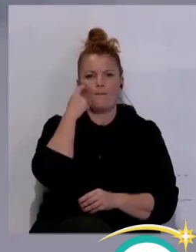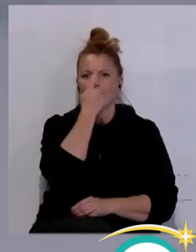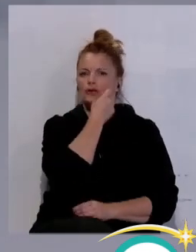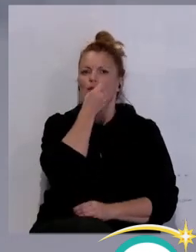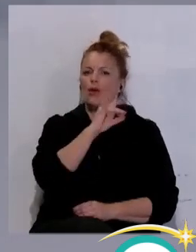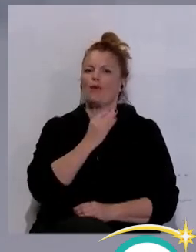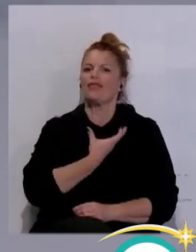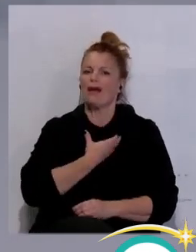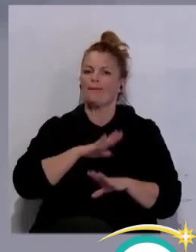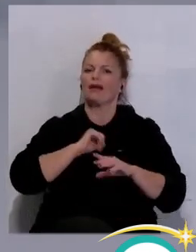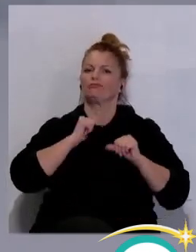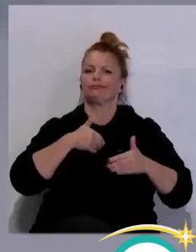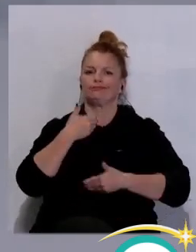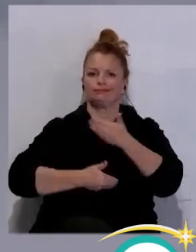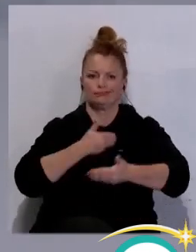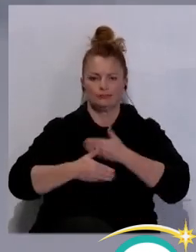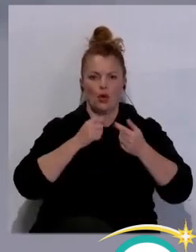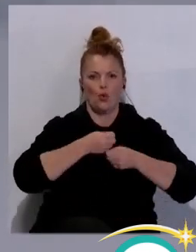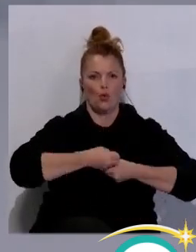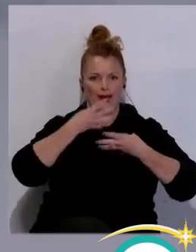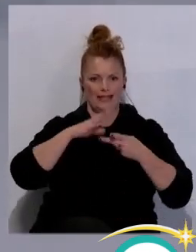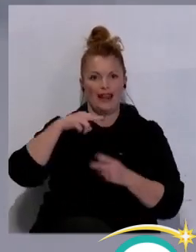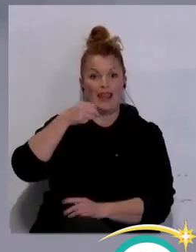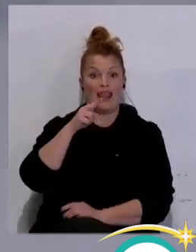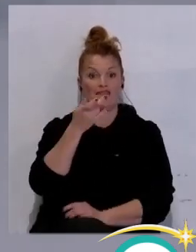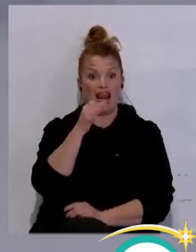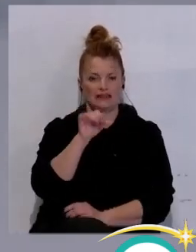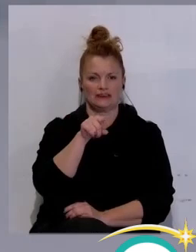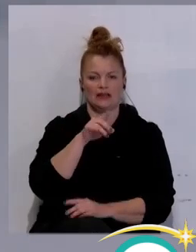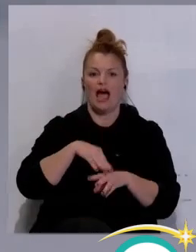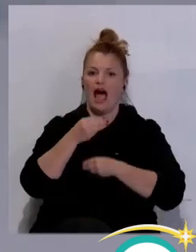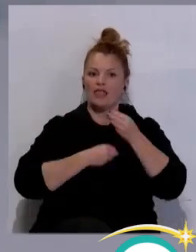necesario para iniciar la operación urbanística de navals que aportará viviendas de renta libre